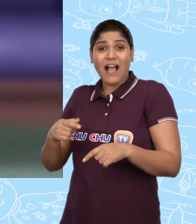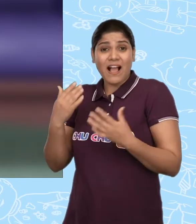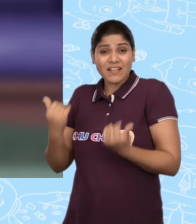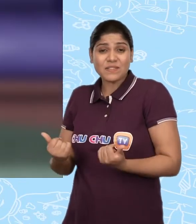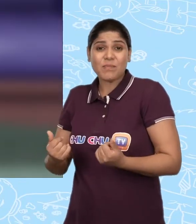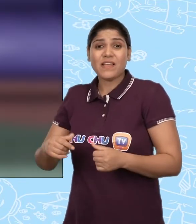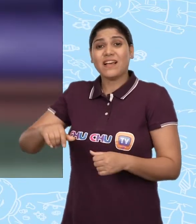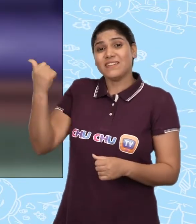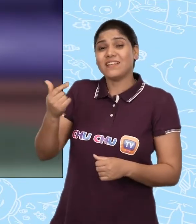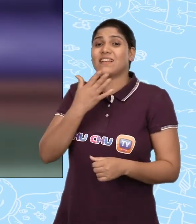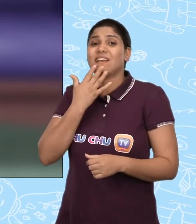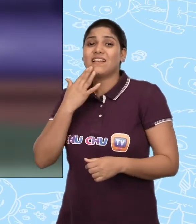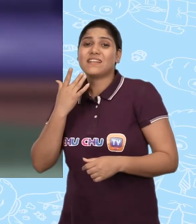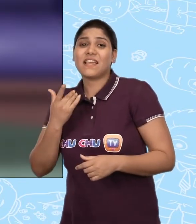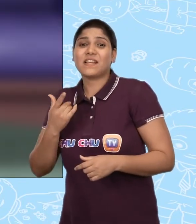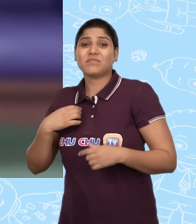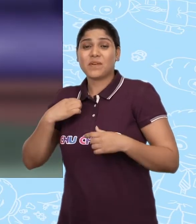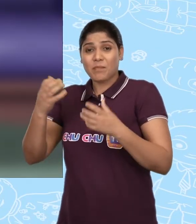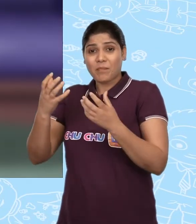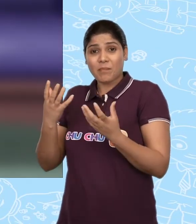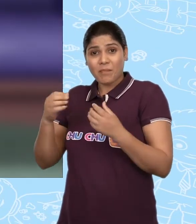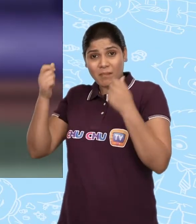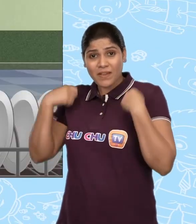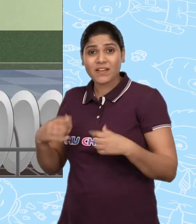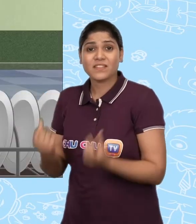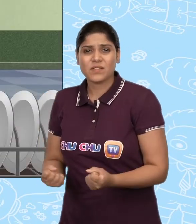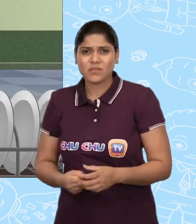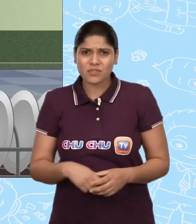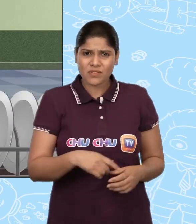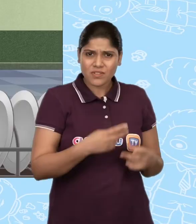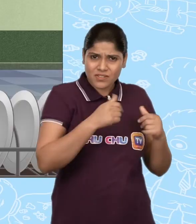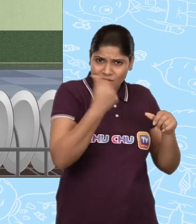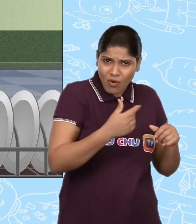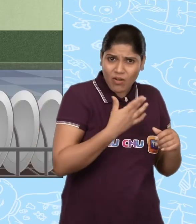पर आज मै किसी और रंग के कपड़े पहनना चाहता हूँ। किसी और रंग के